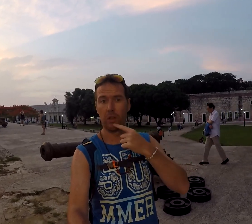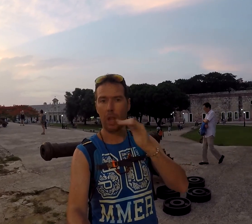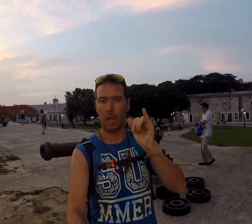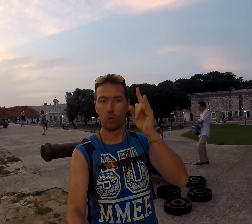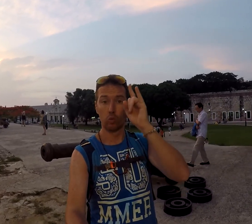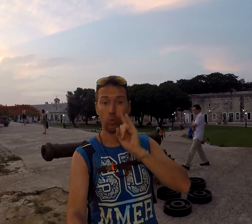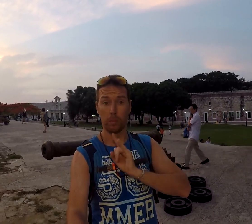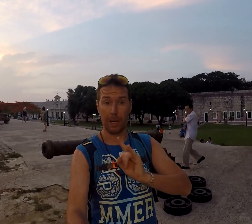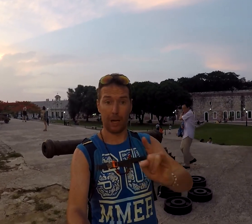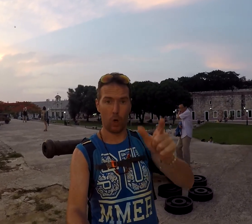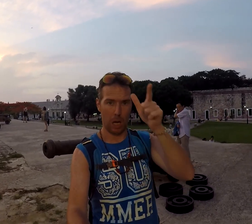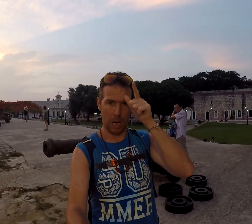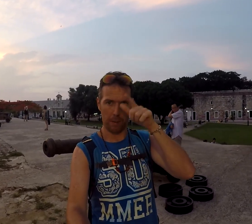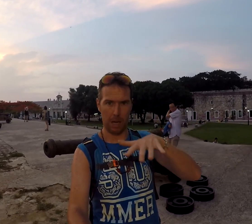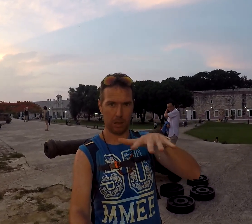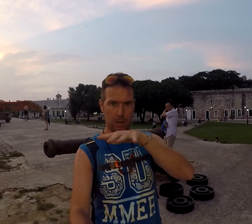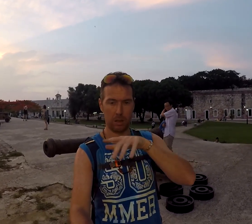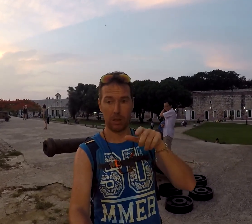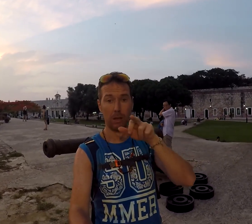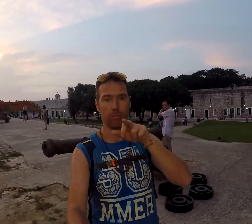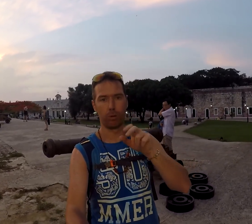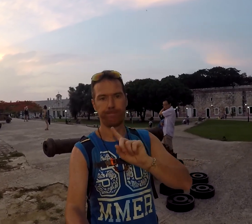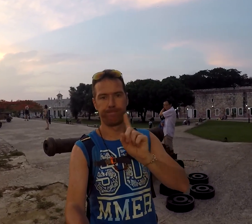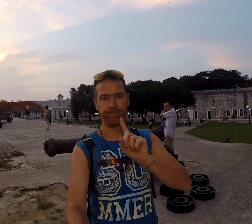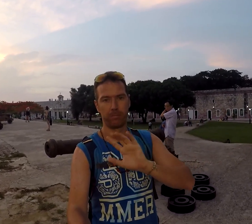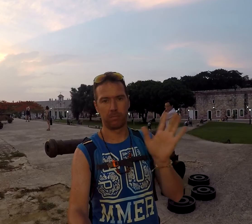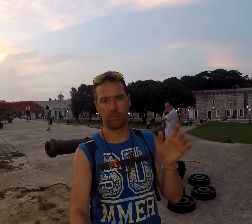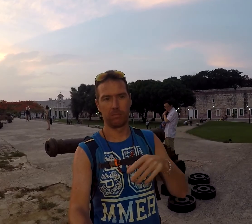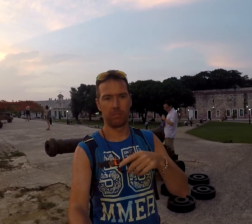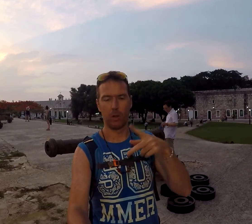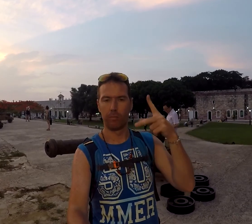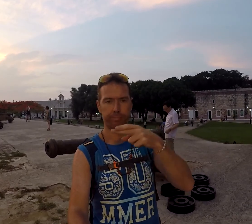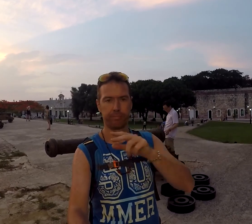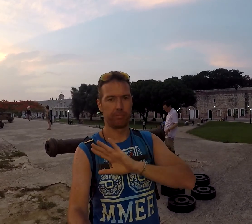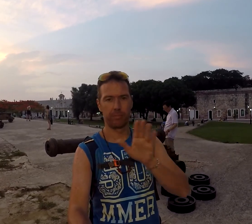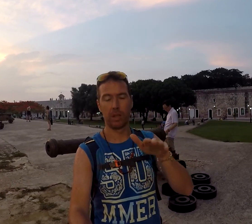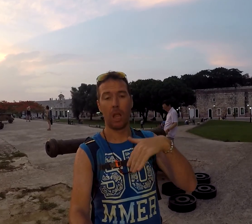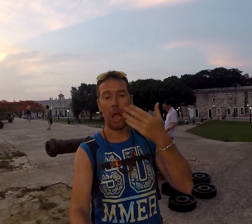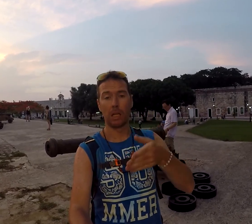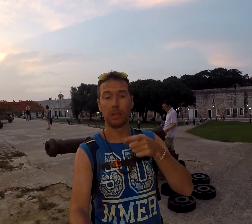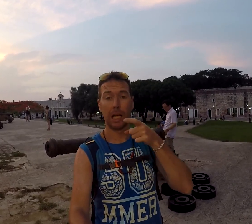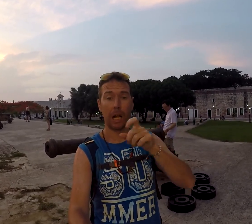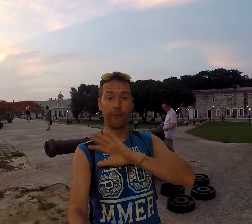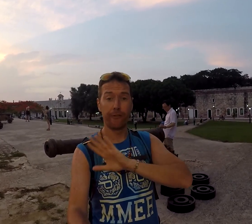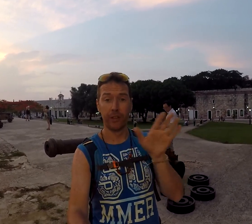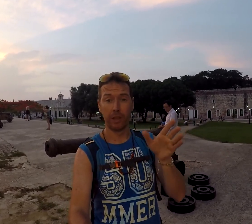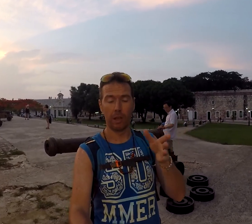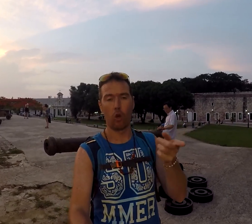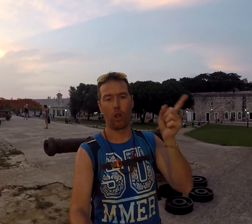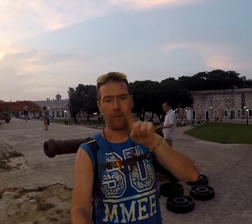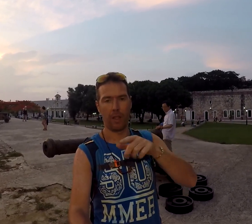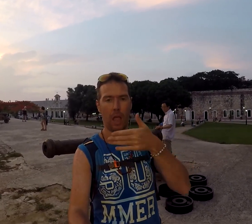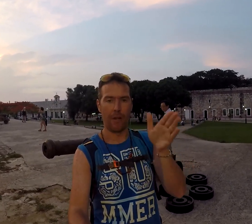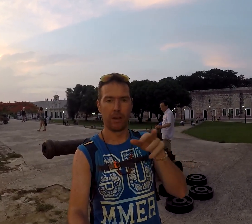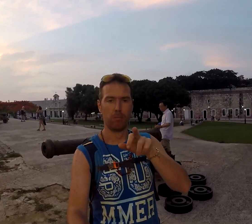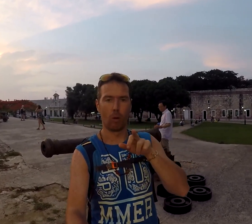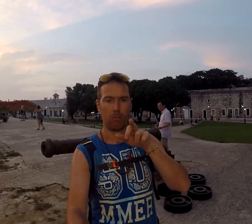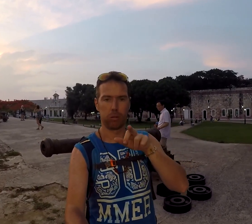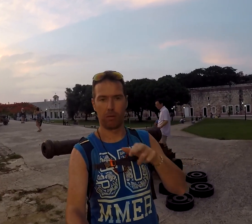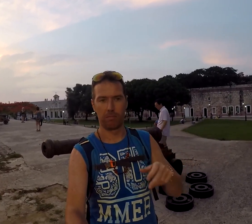... porque había un submarino alemán por esta zona; con la finalización de la guerra volvieron esos cañonazos